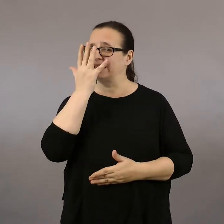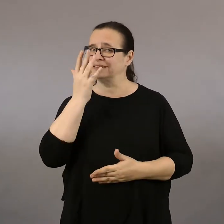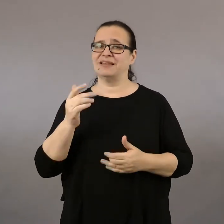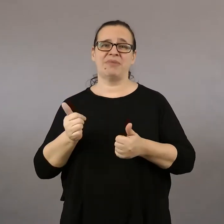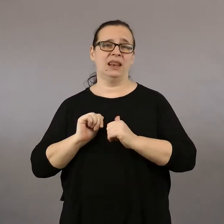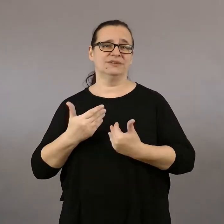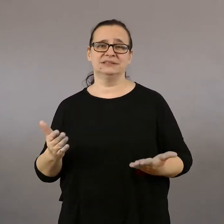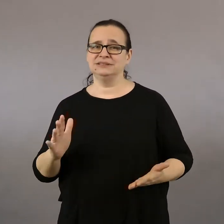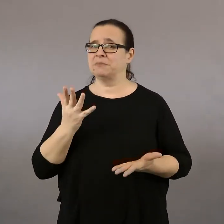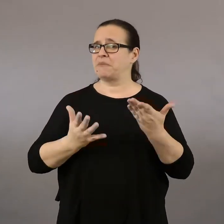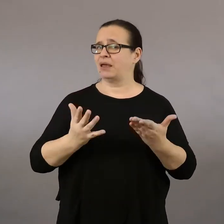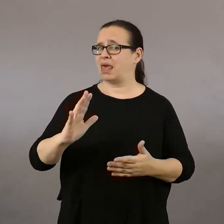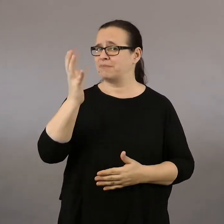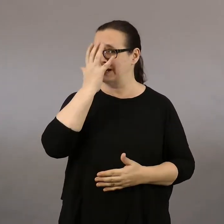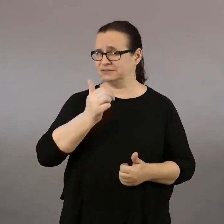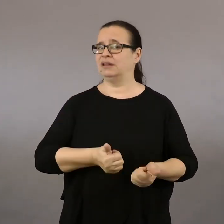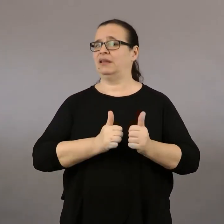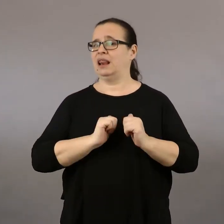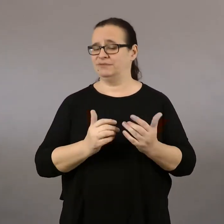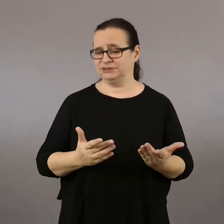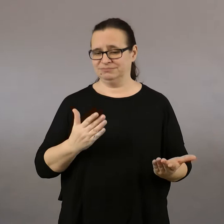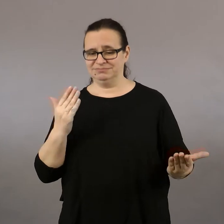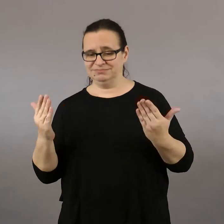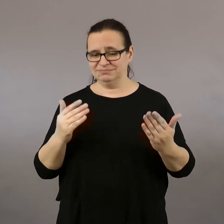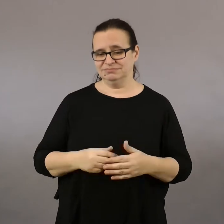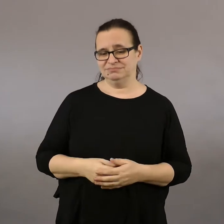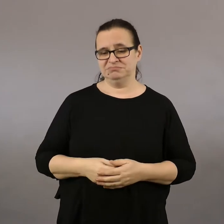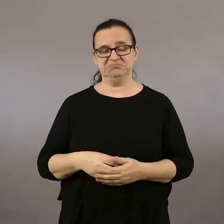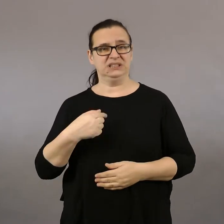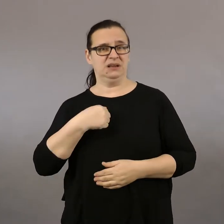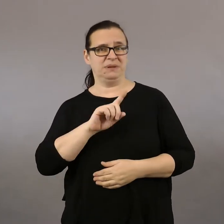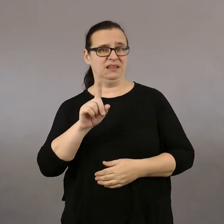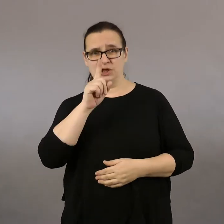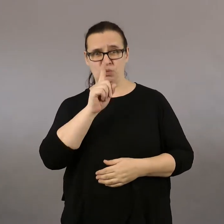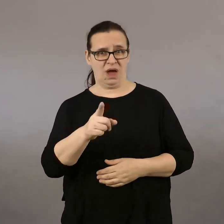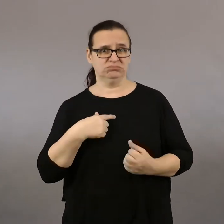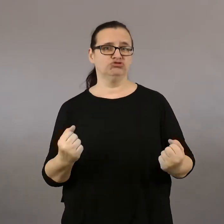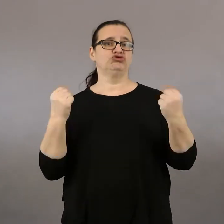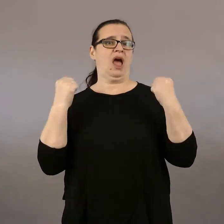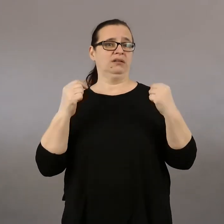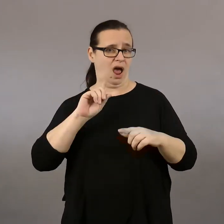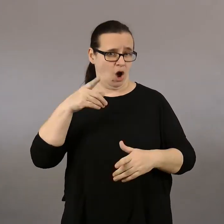Manchmal hilft die Maske, manchmal nicht Ich bin auch nicht immer NUR stark